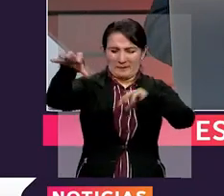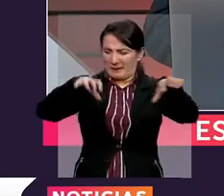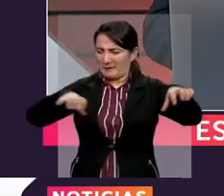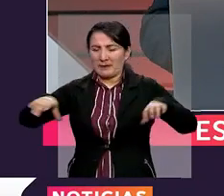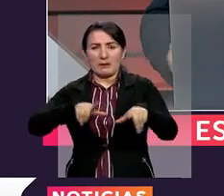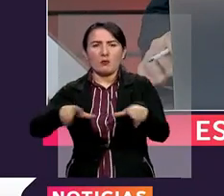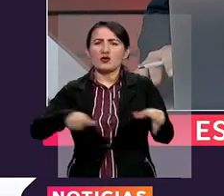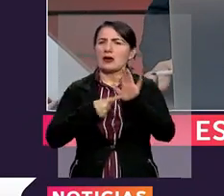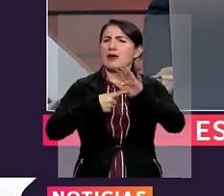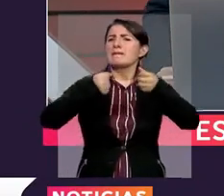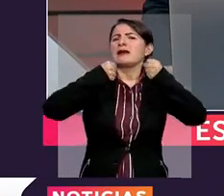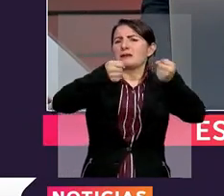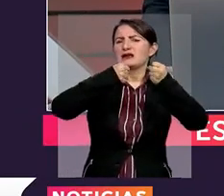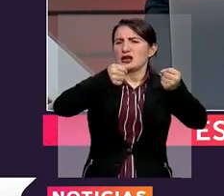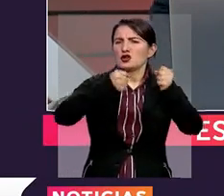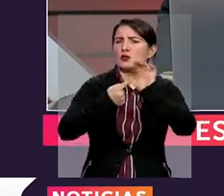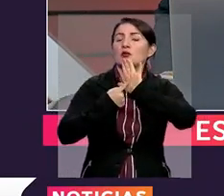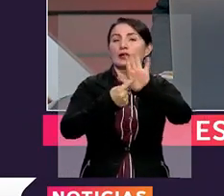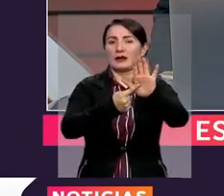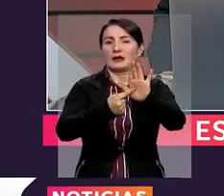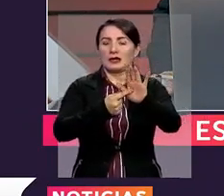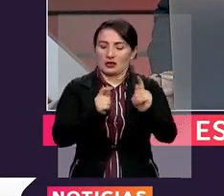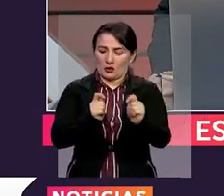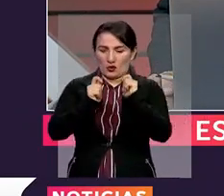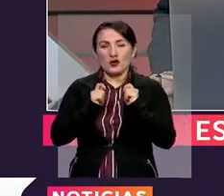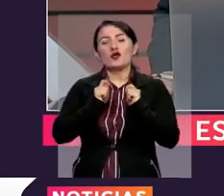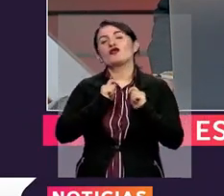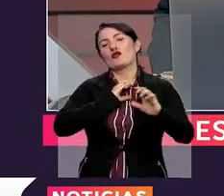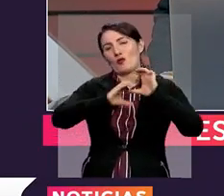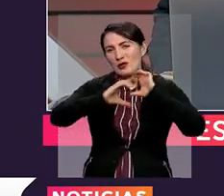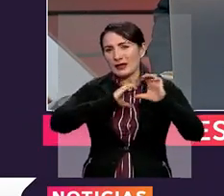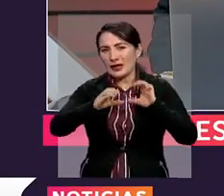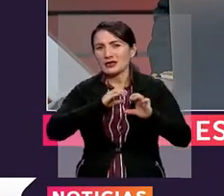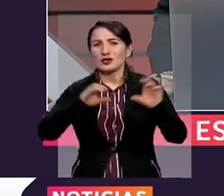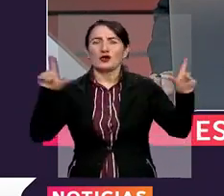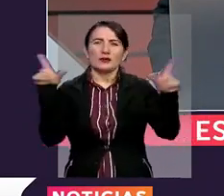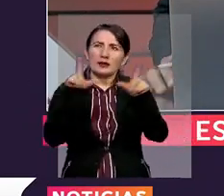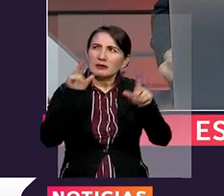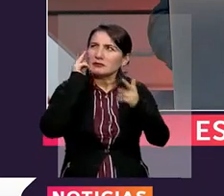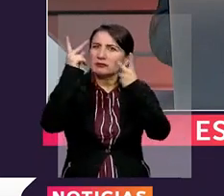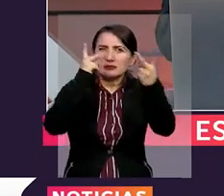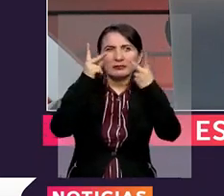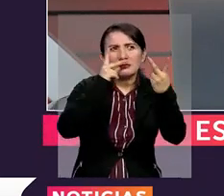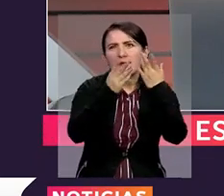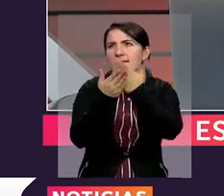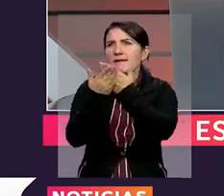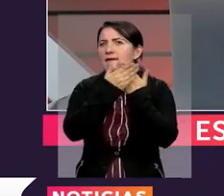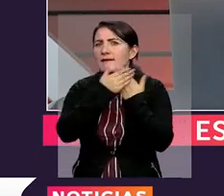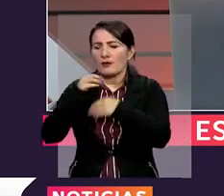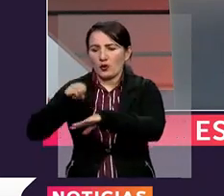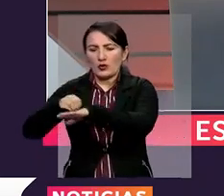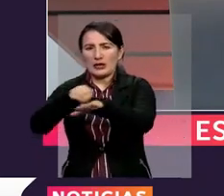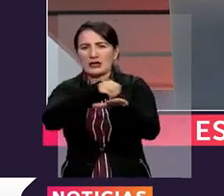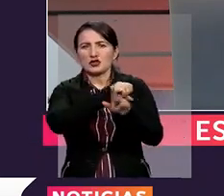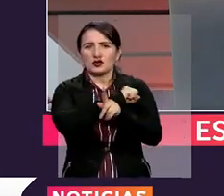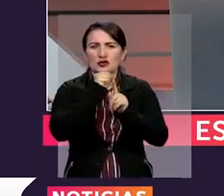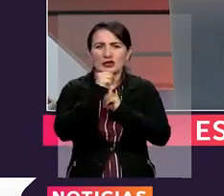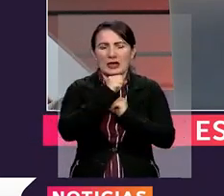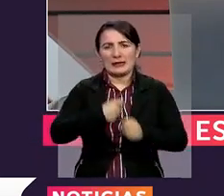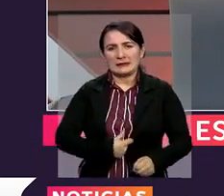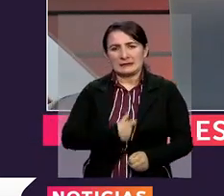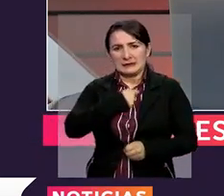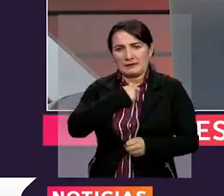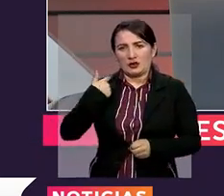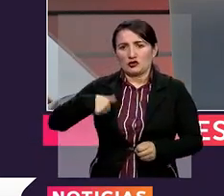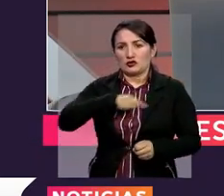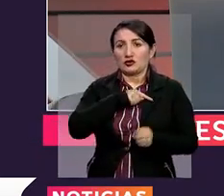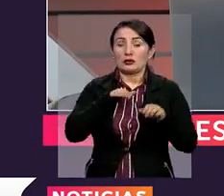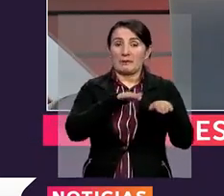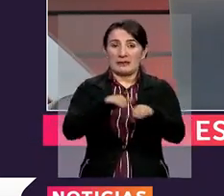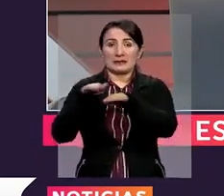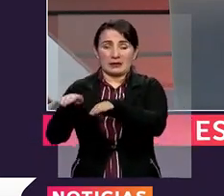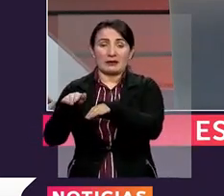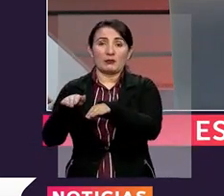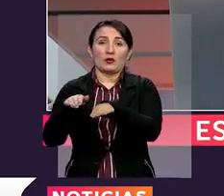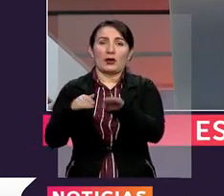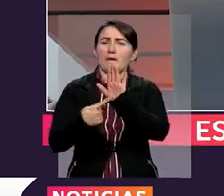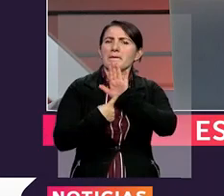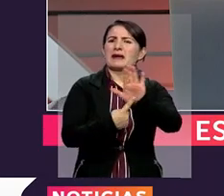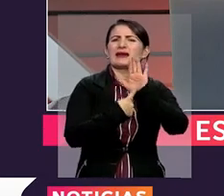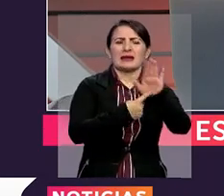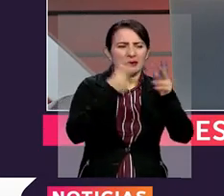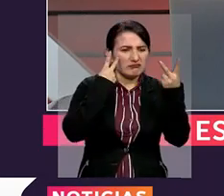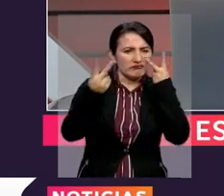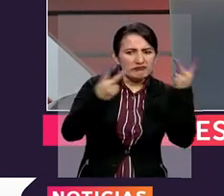OTRAS FORMAS DE MANIFESTARSE